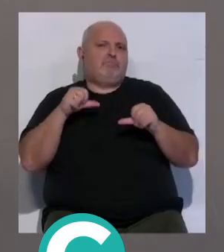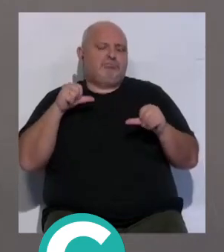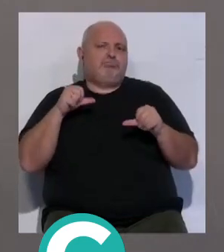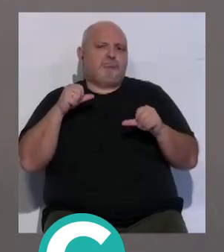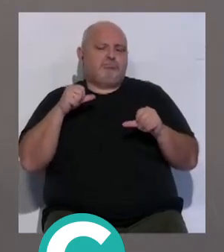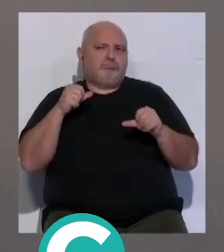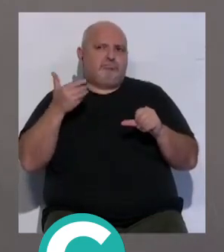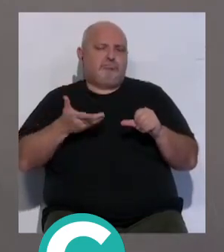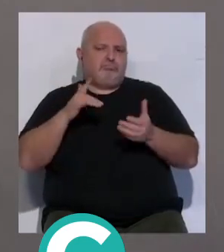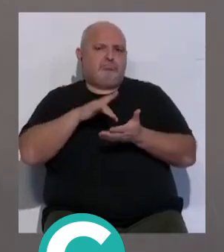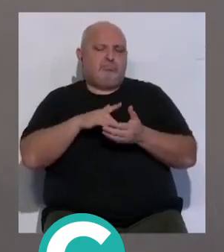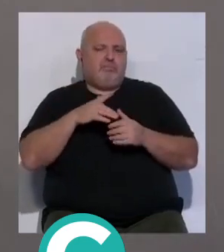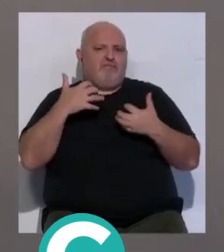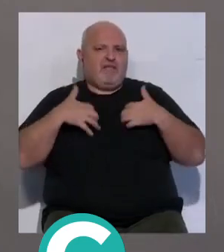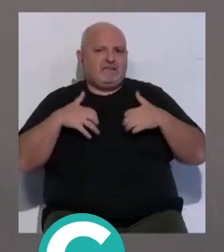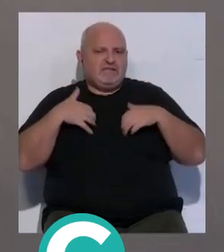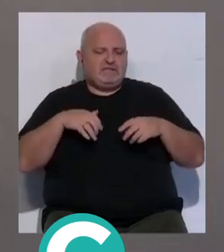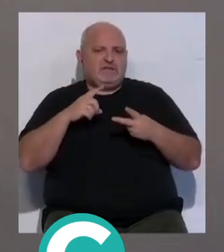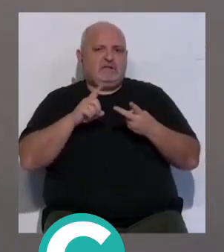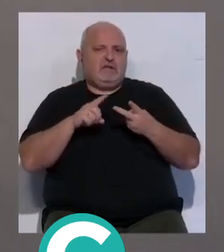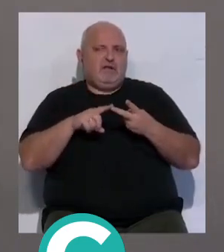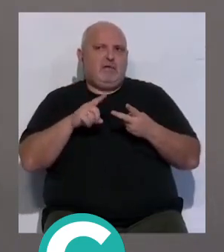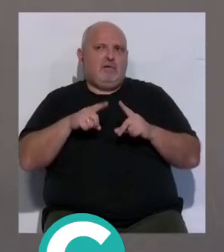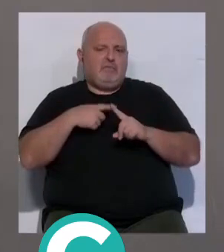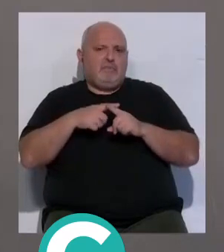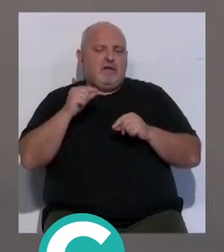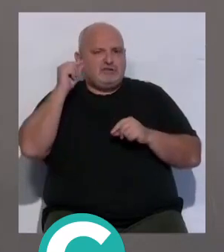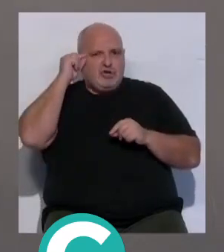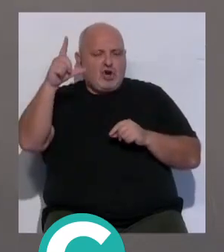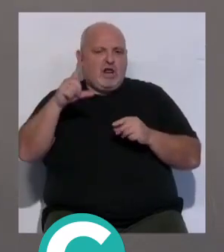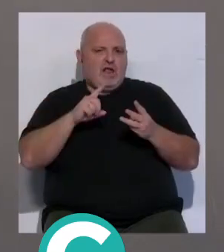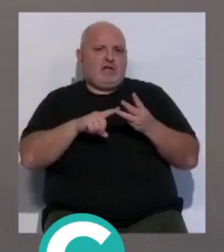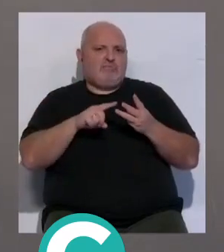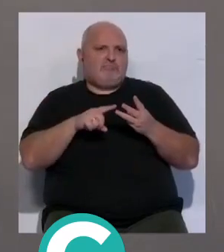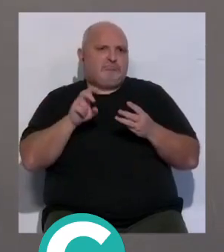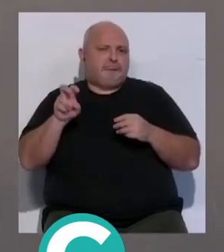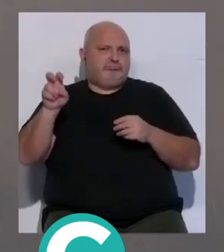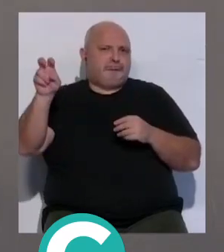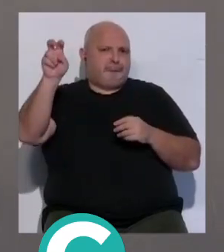equipos importantes como el real betis más los equipos como en Girona el equipo catalanes y un